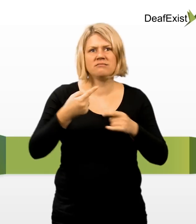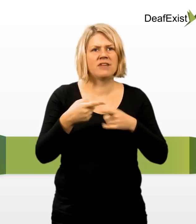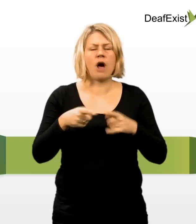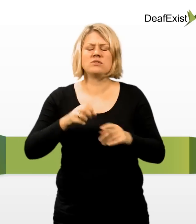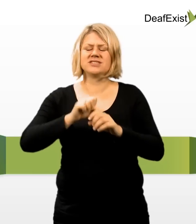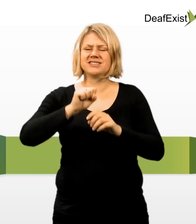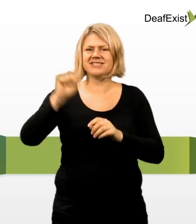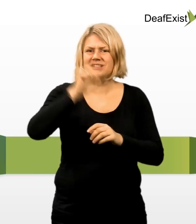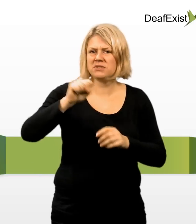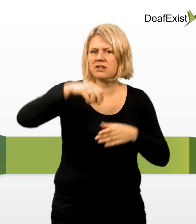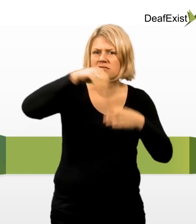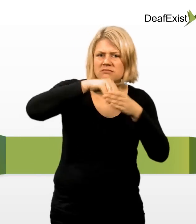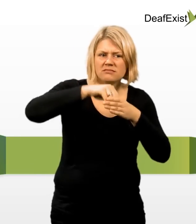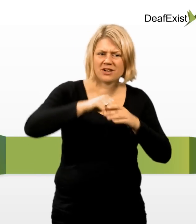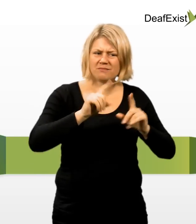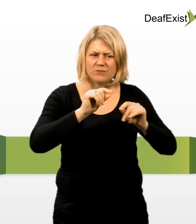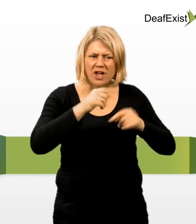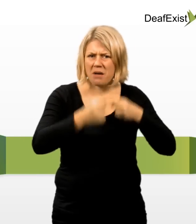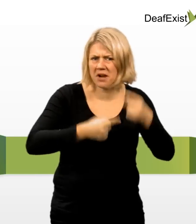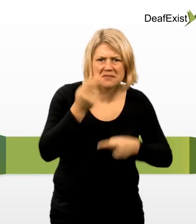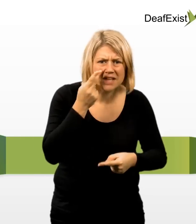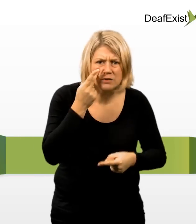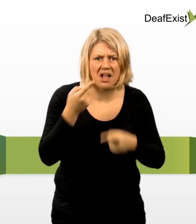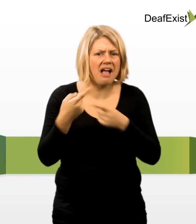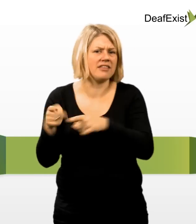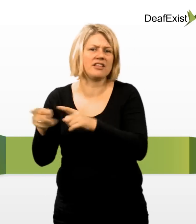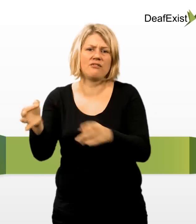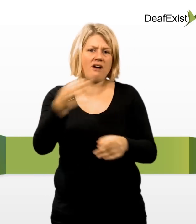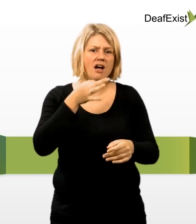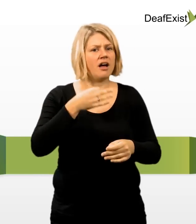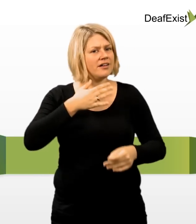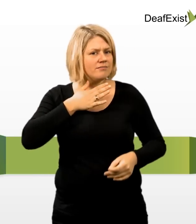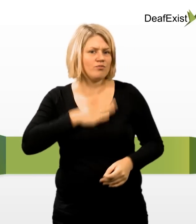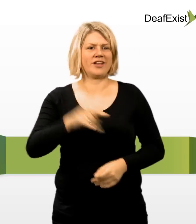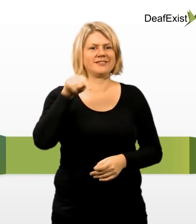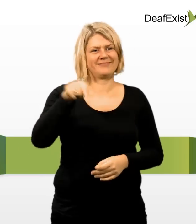zu den Inhalten und Abläufen der Seminare oder andere Fragen, können Sie diese gerne an dem Abend